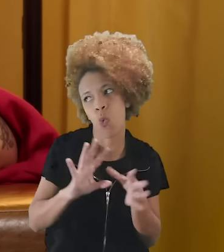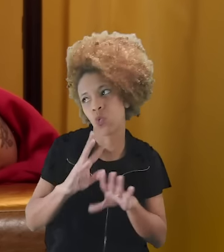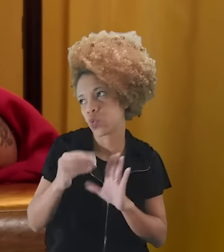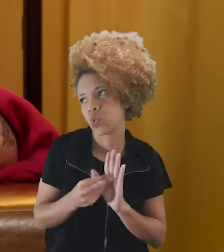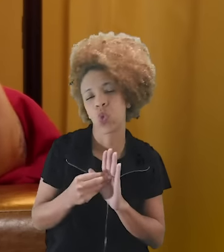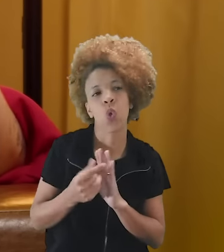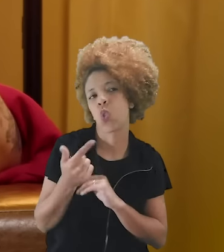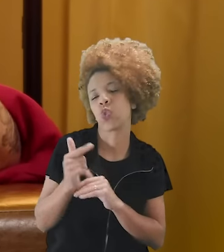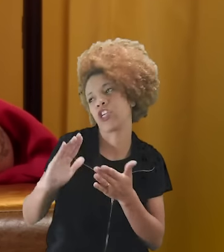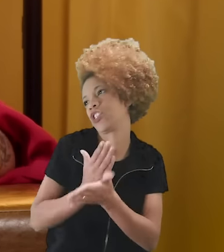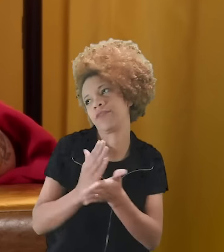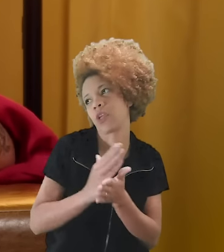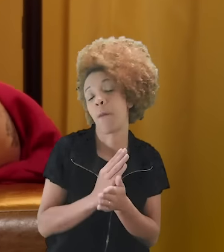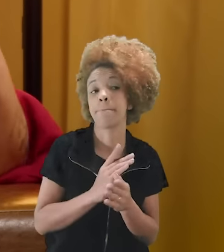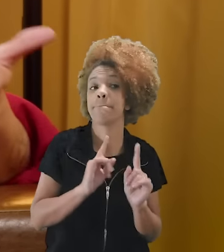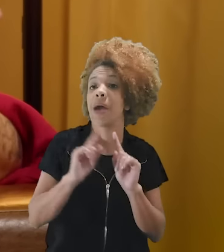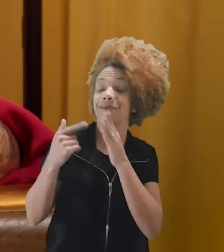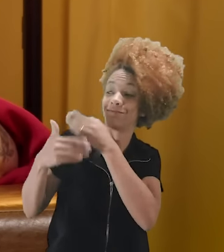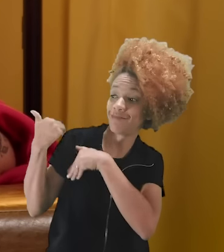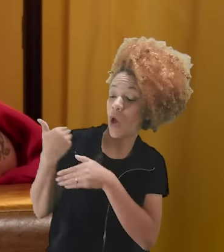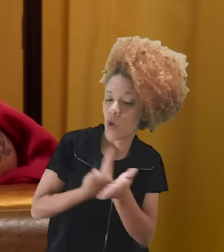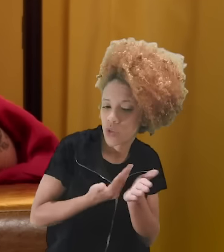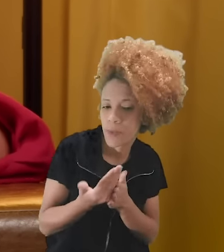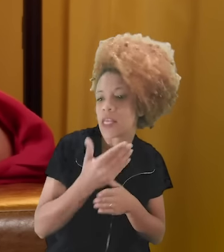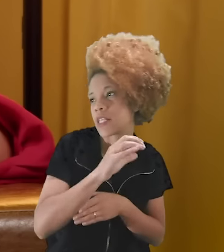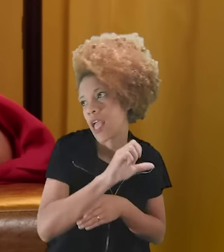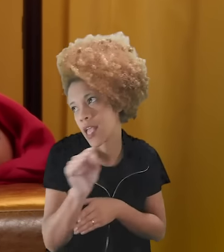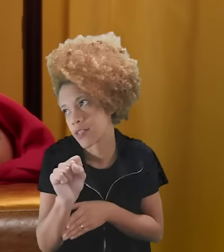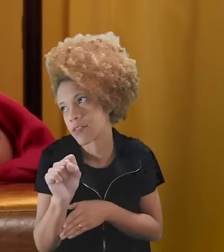então não tem mais tanta essa divisão quando eu comecei a fazer CS eu narrava principalmente dava